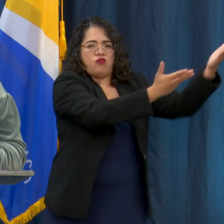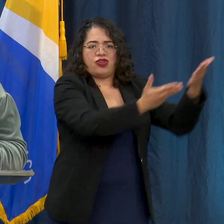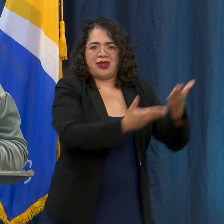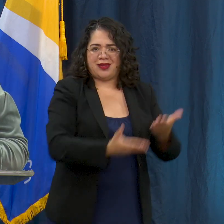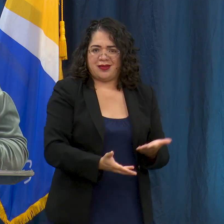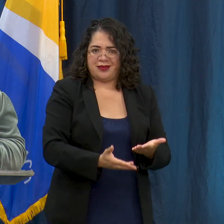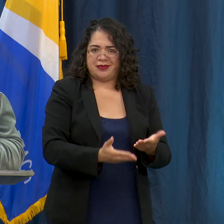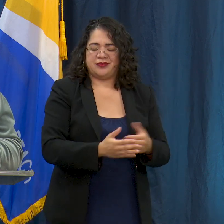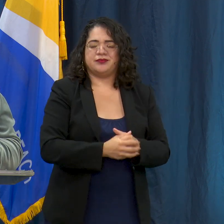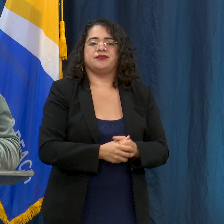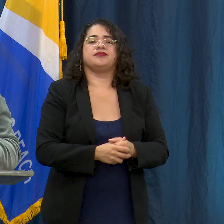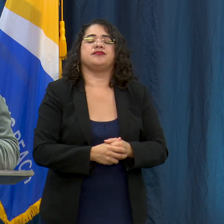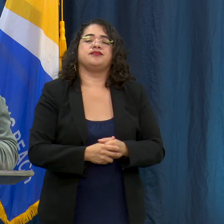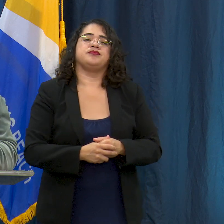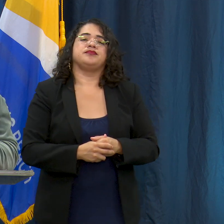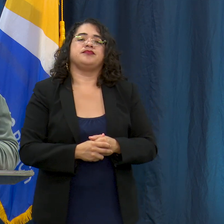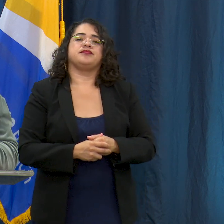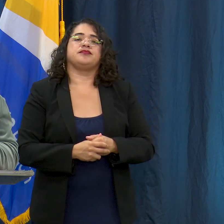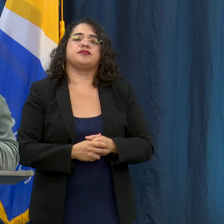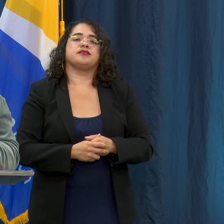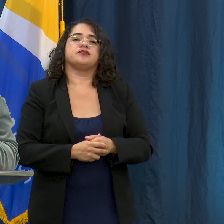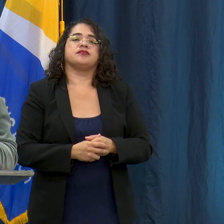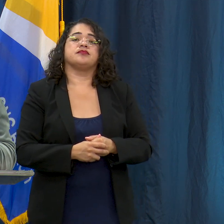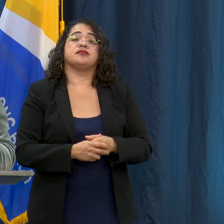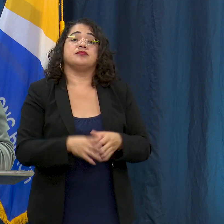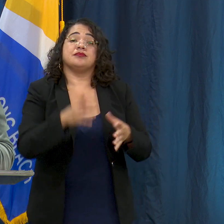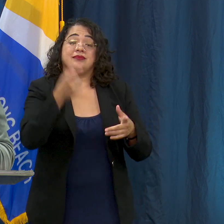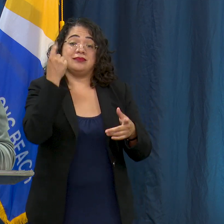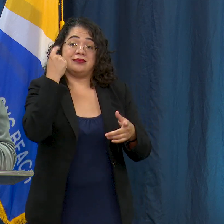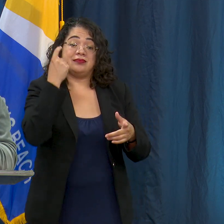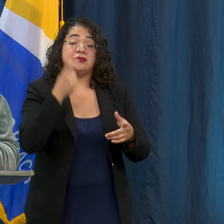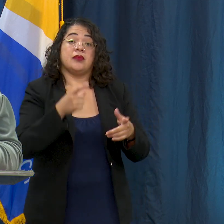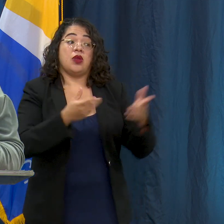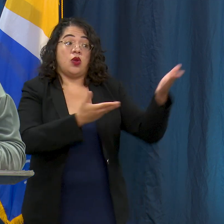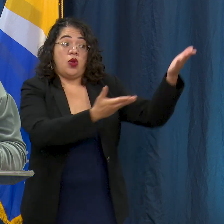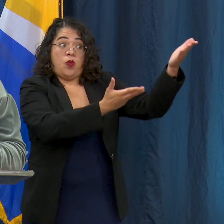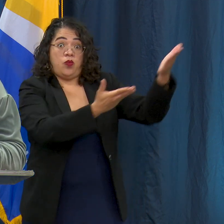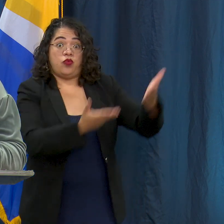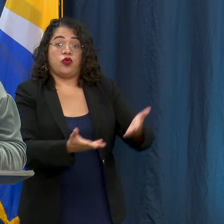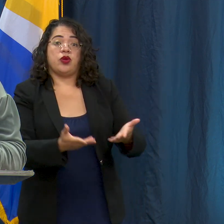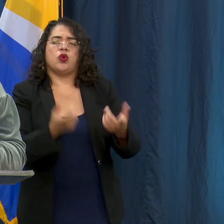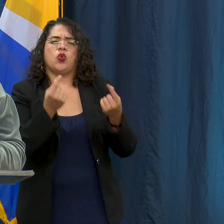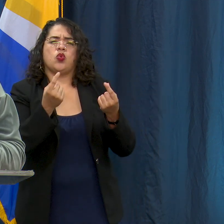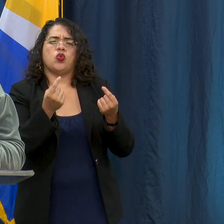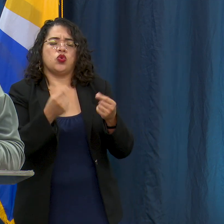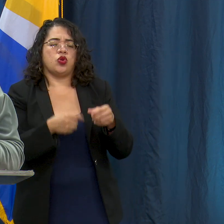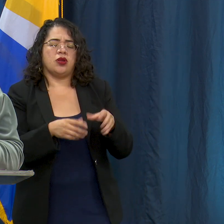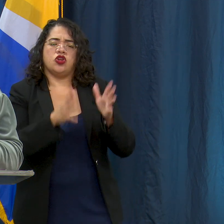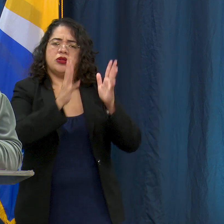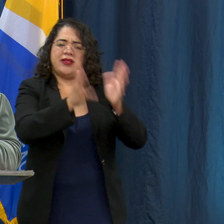tambien C Lordan an NDA Rico hello afuera este cuando tengas compras en